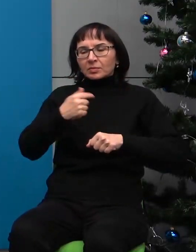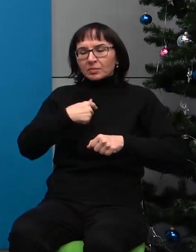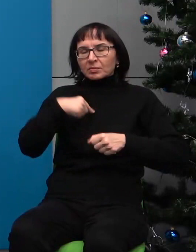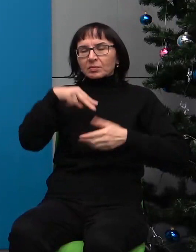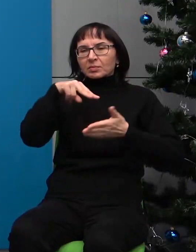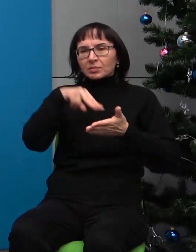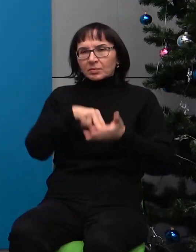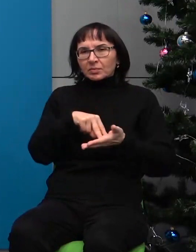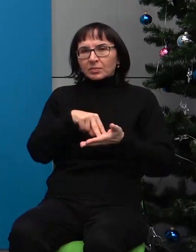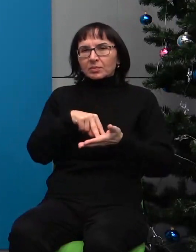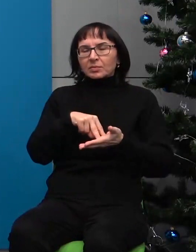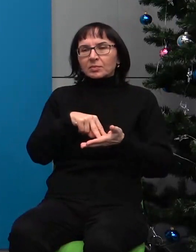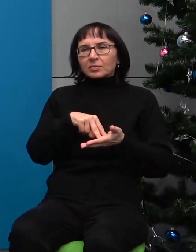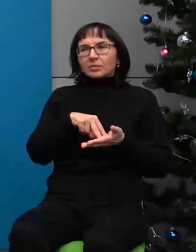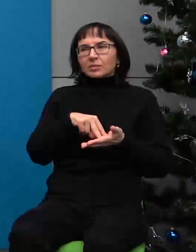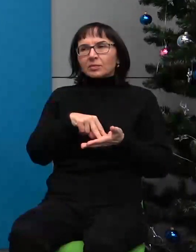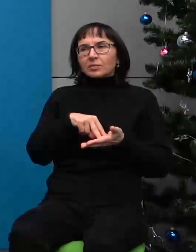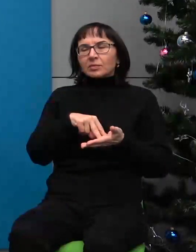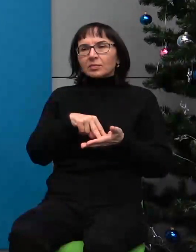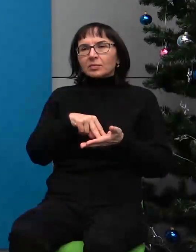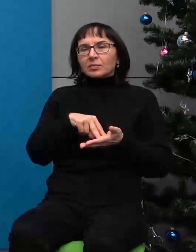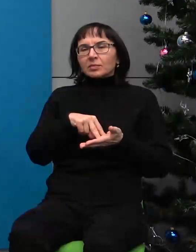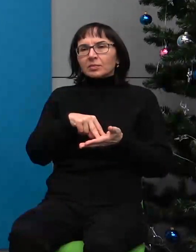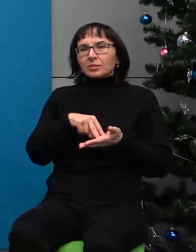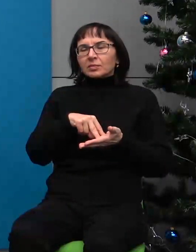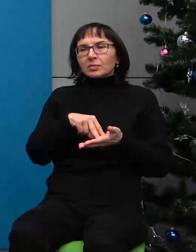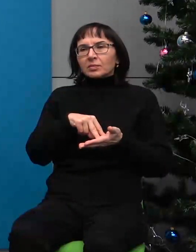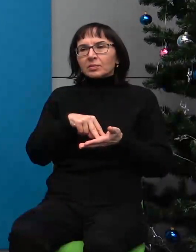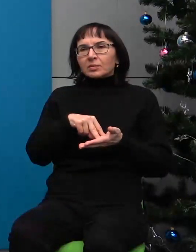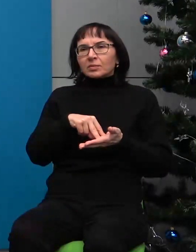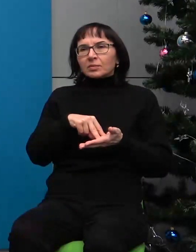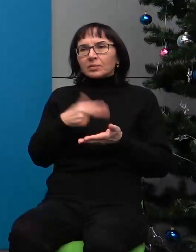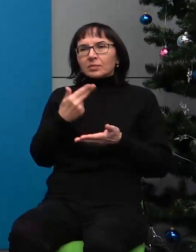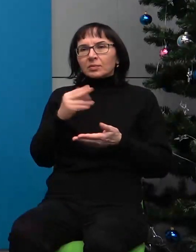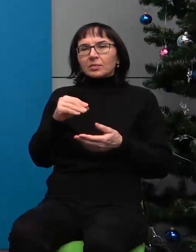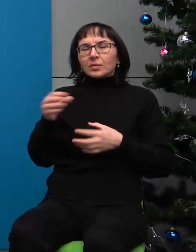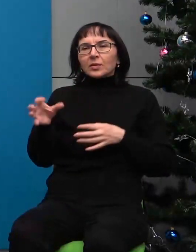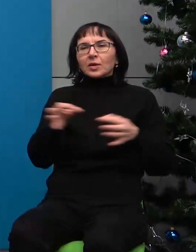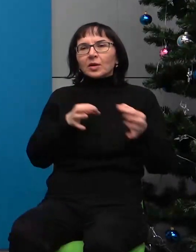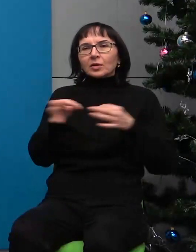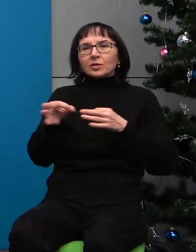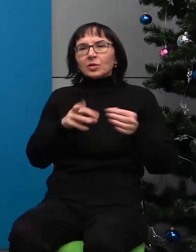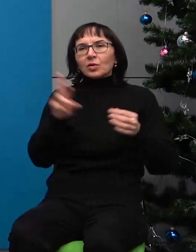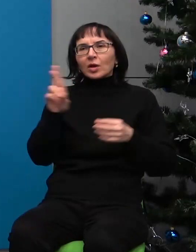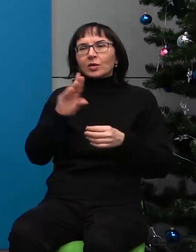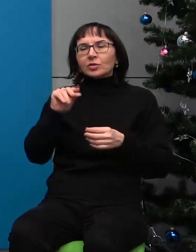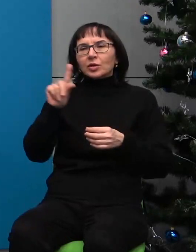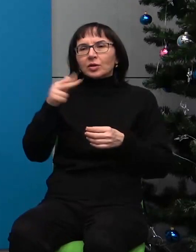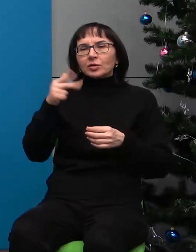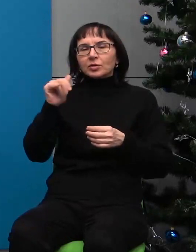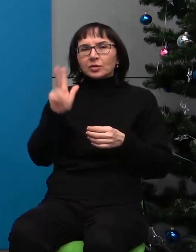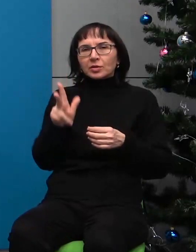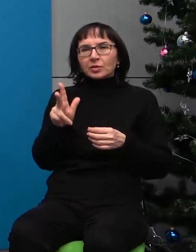I to nie jest historia o rzeźniku z Lijonu, bo on był rzeźnikiem przez dwa lata,